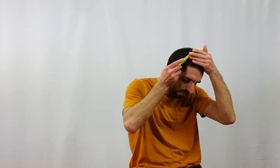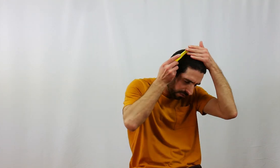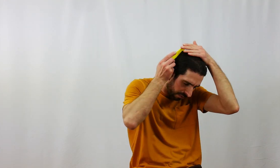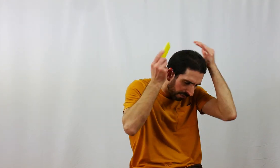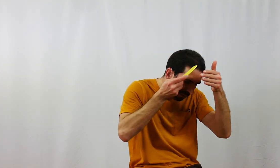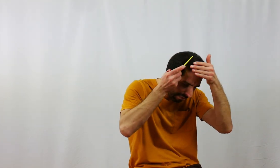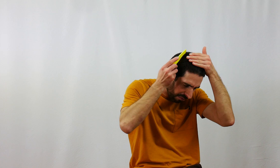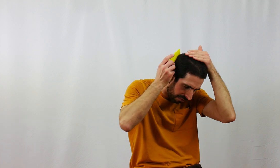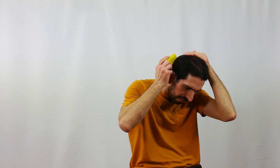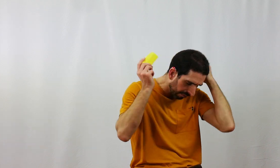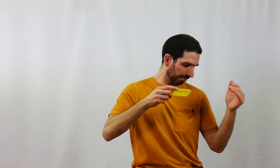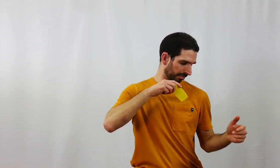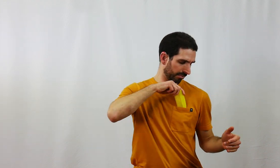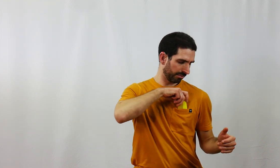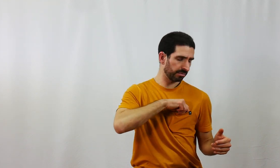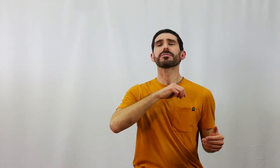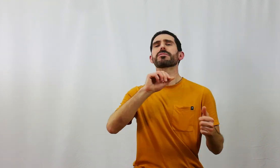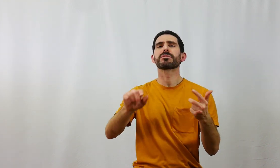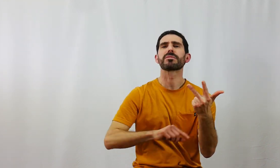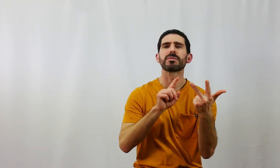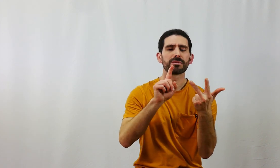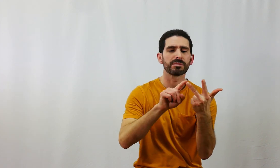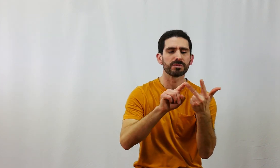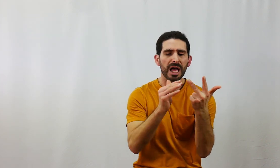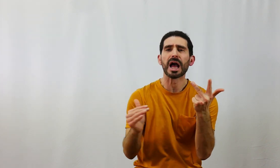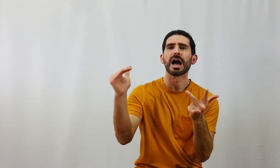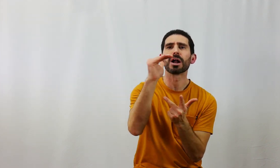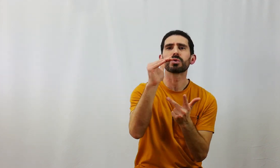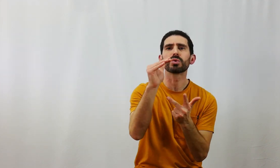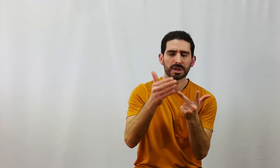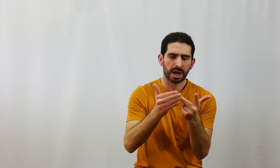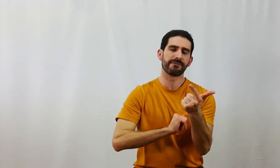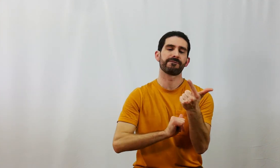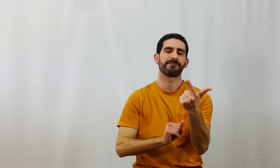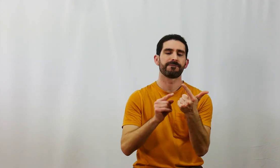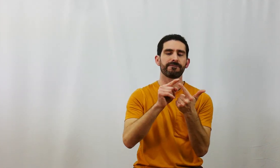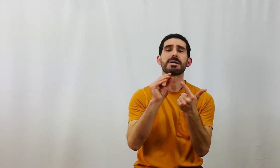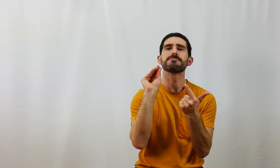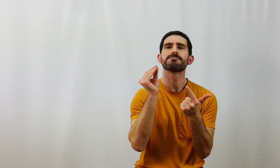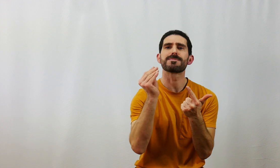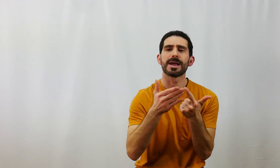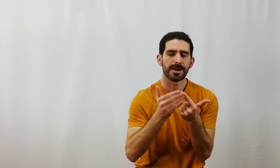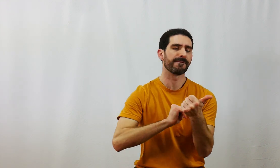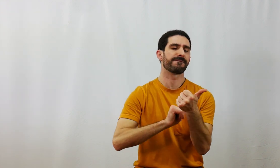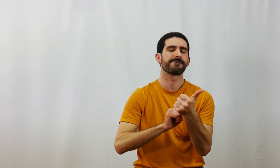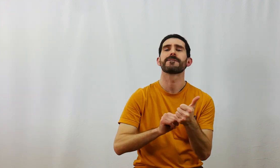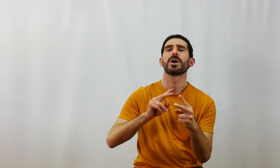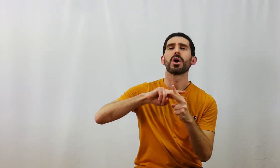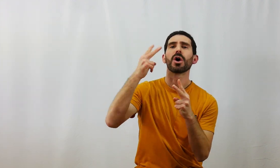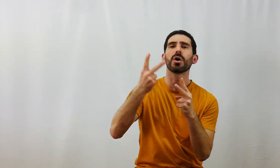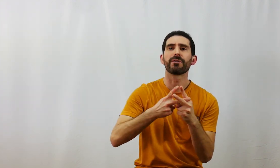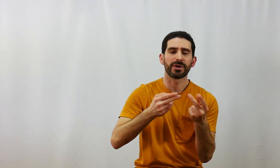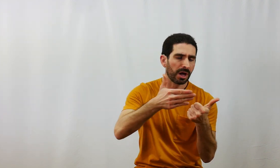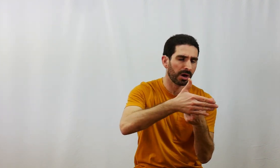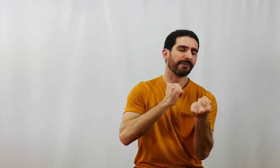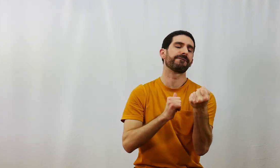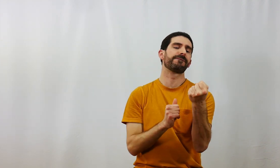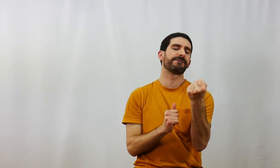Se peigner enlève les poux adultes, les nymphes et les lentes.